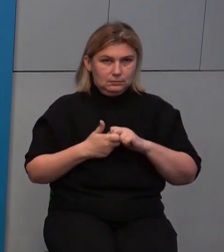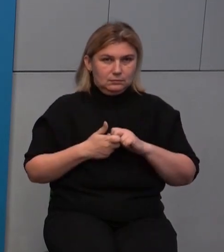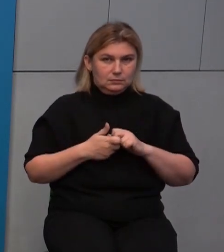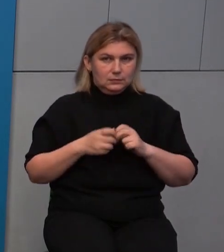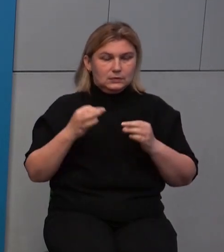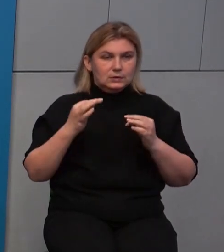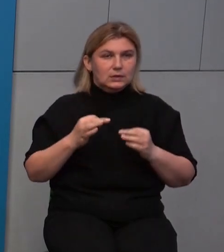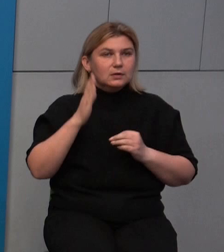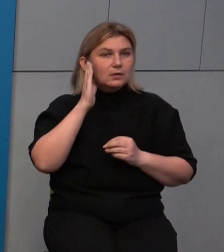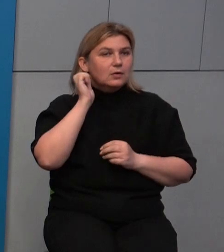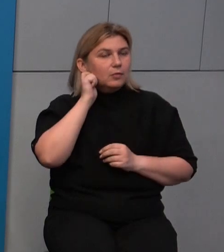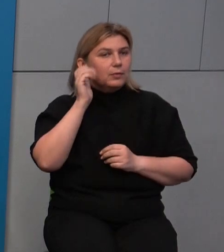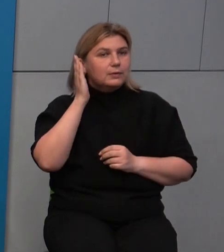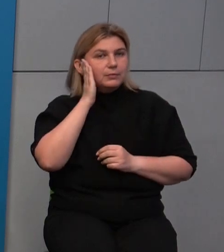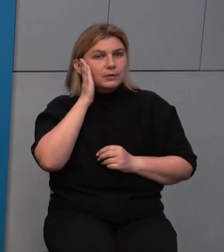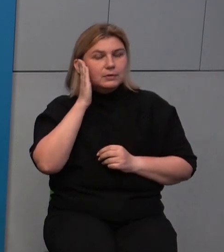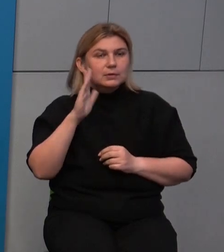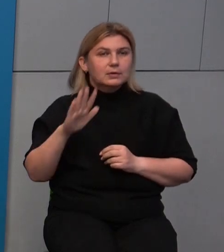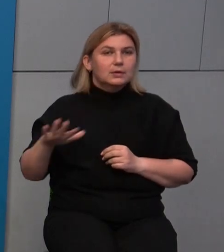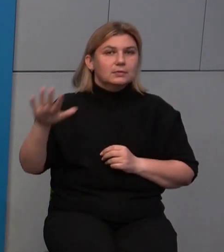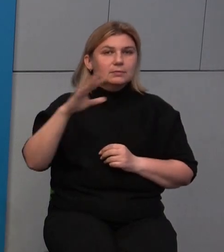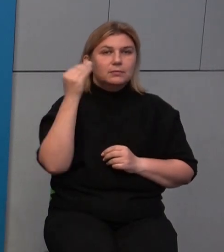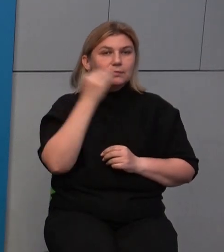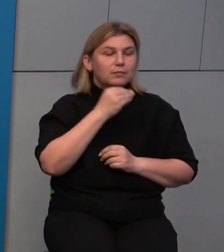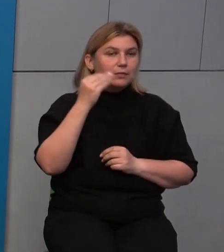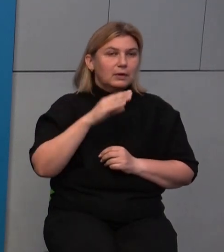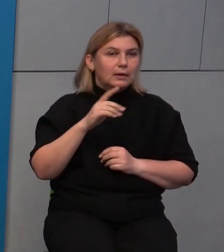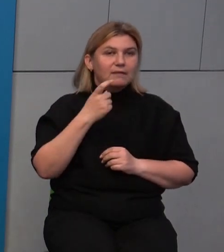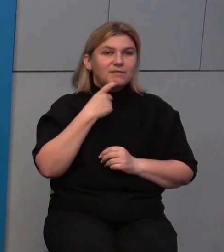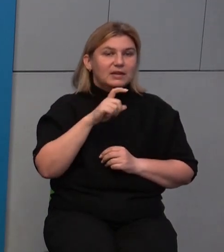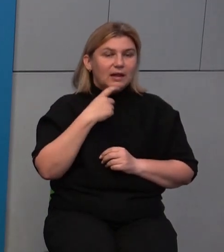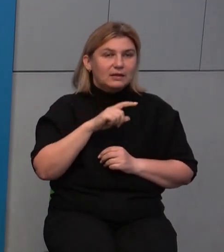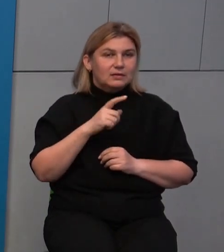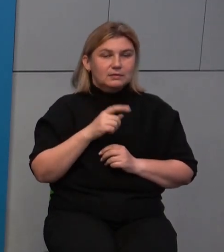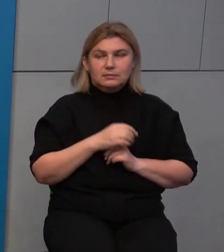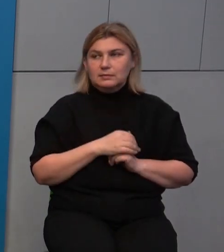mieszkających w krajach bałtyckich i w Finlandii, było naprawdę niesamowite.